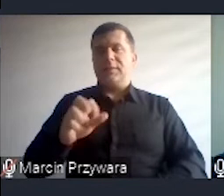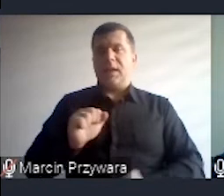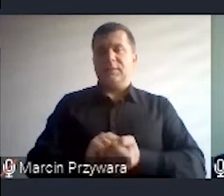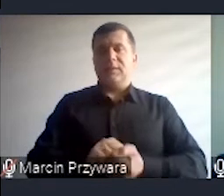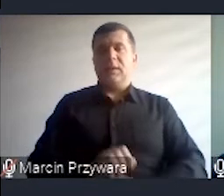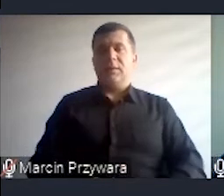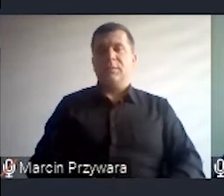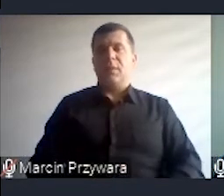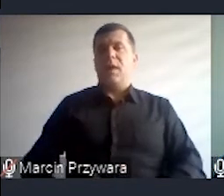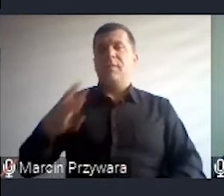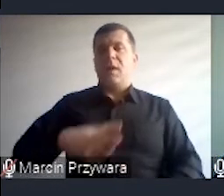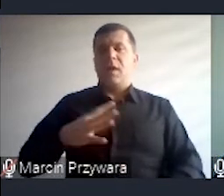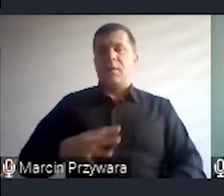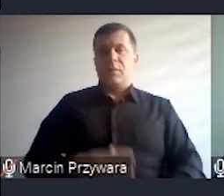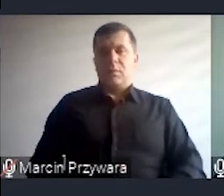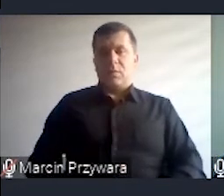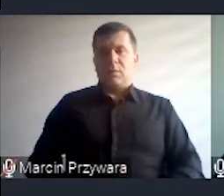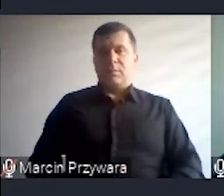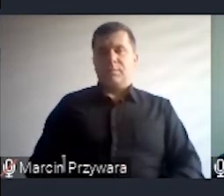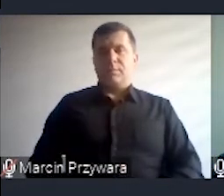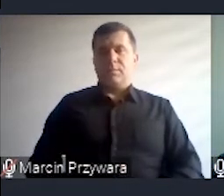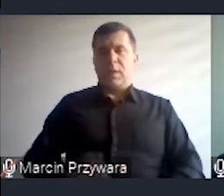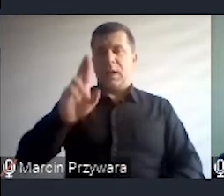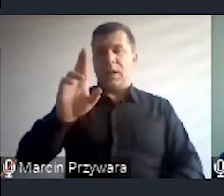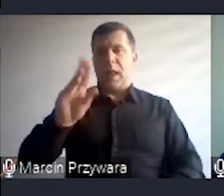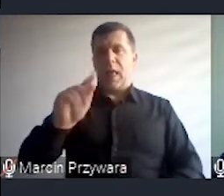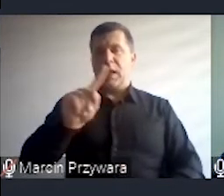Wartość rezydualna. Co to jest wartość rezydualna?